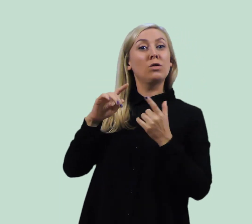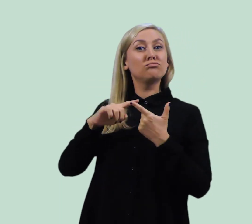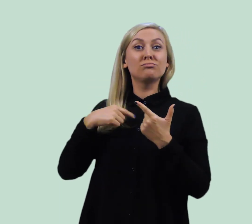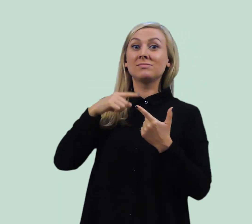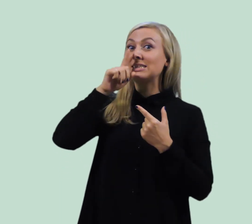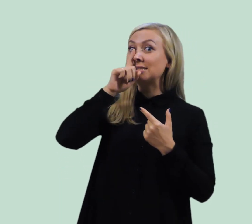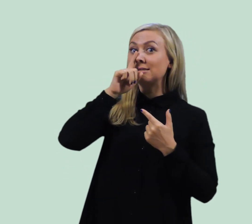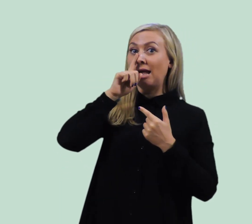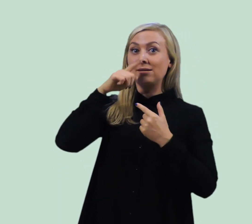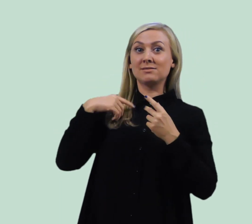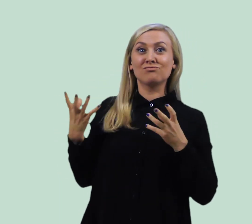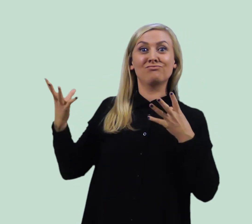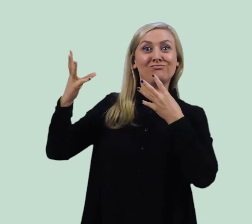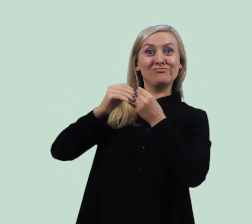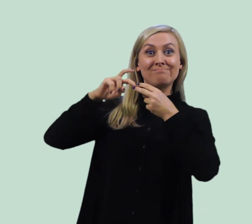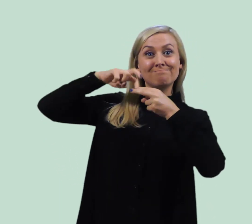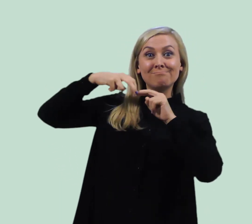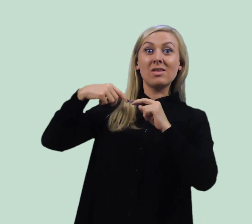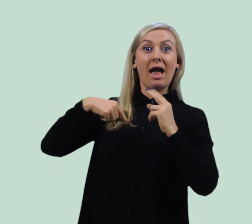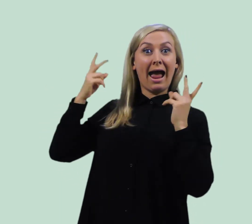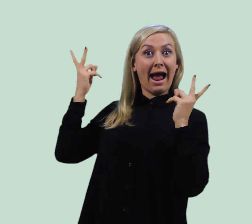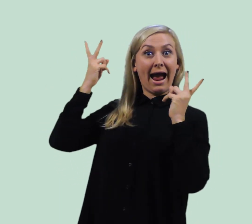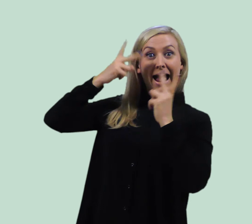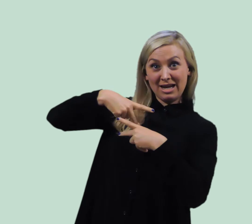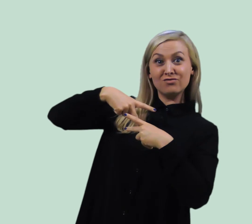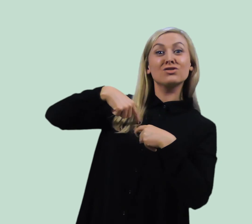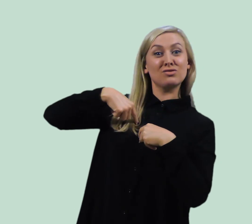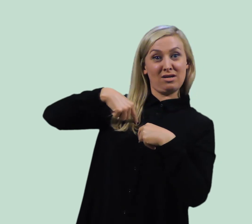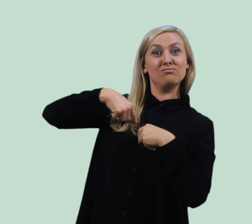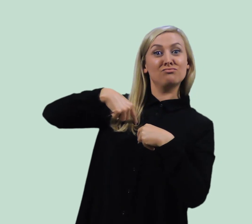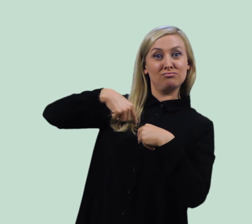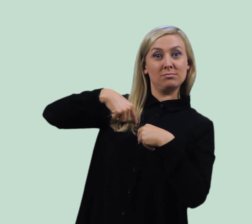oder zuerst mit dem Sex einverstanden warst,